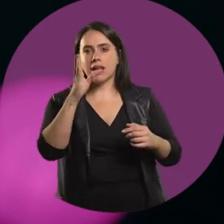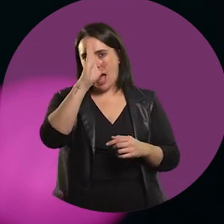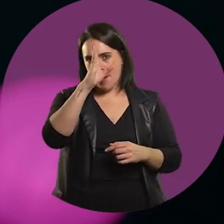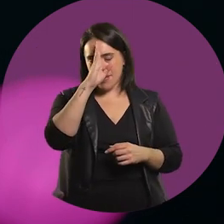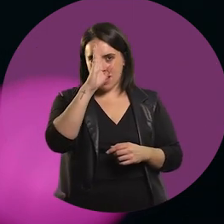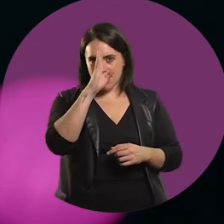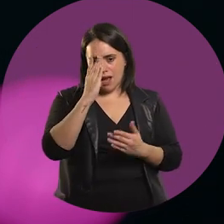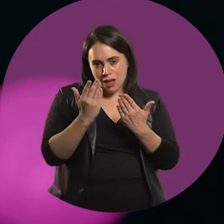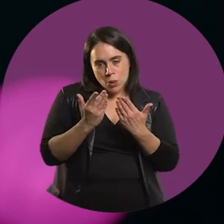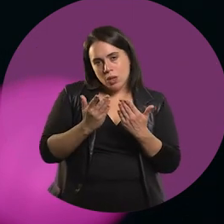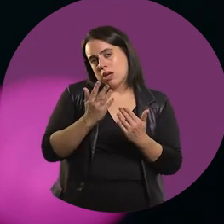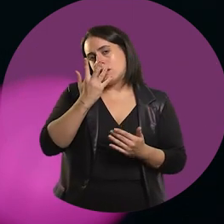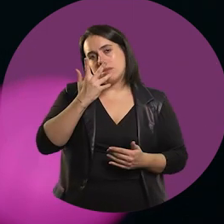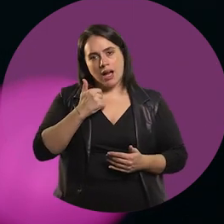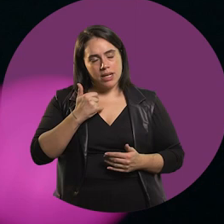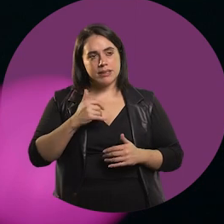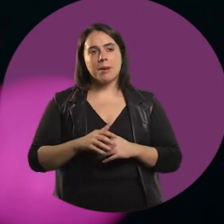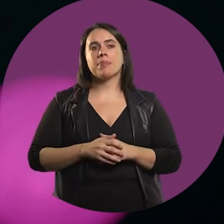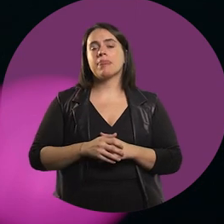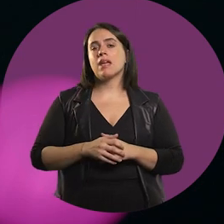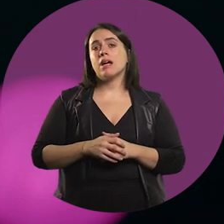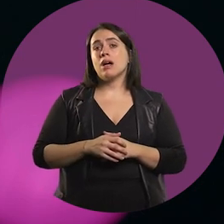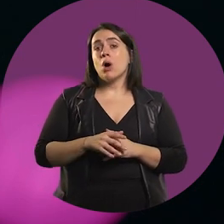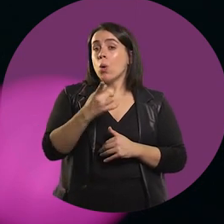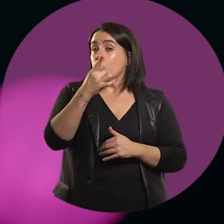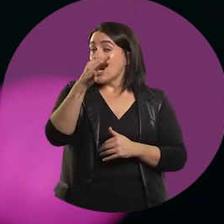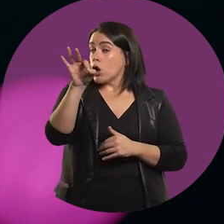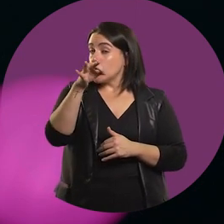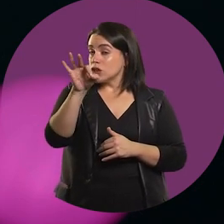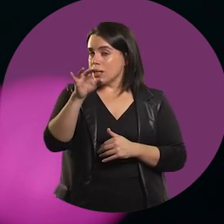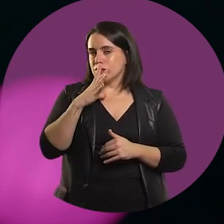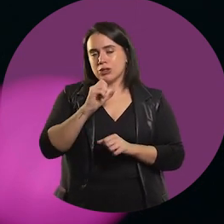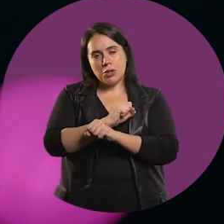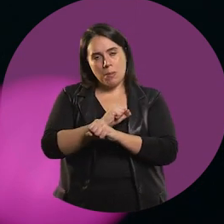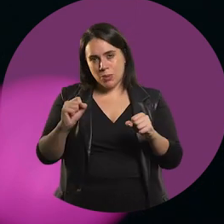Bueno, si vamos a algo que realmente nunca pude estudiar, que habría querido.